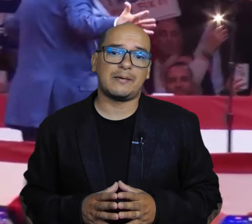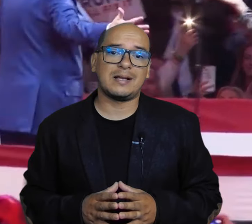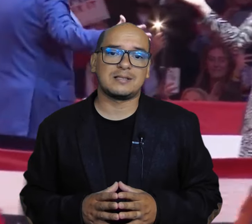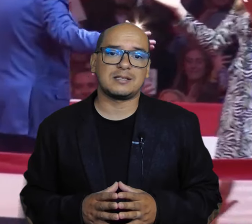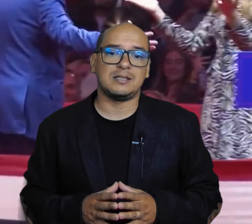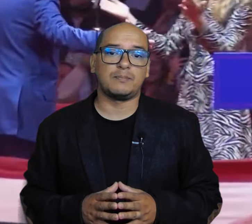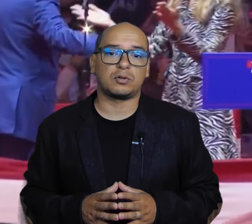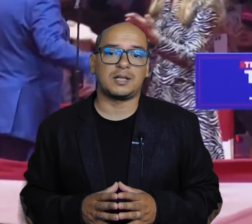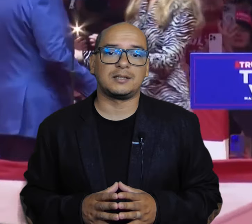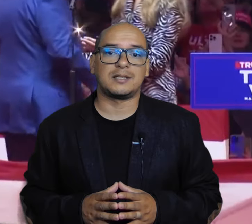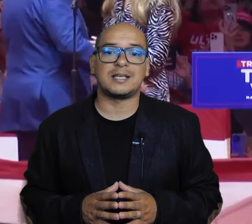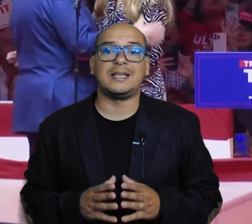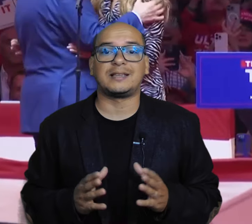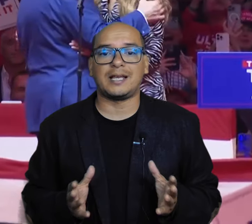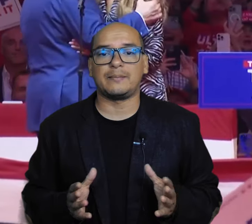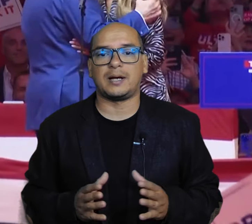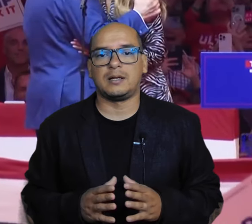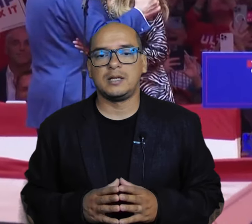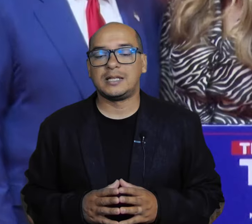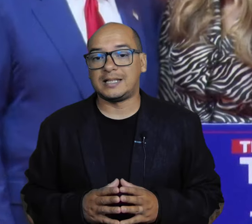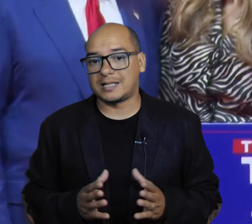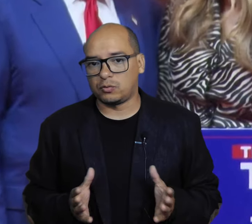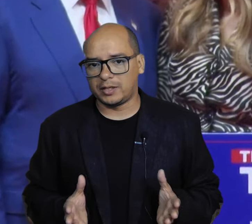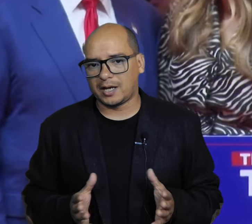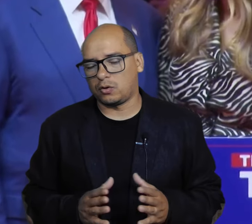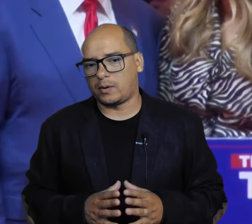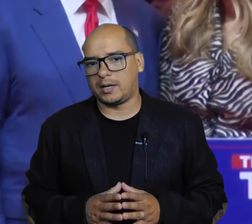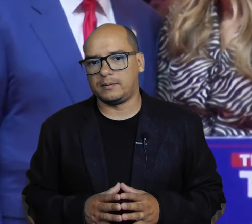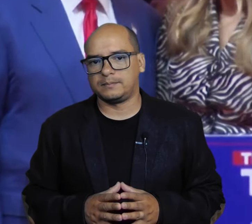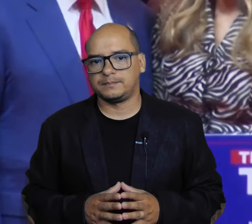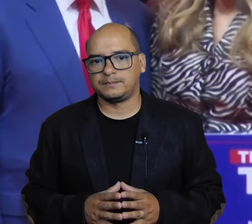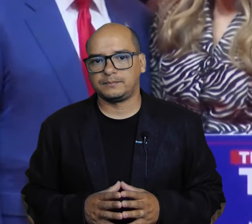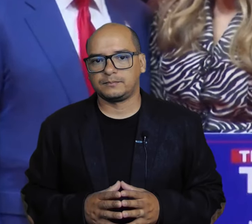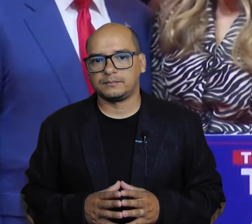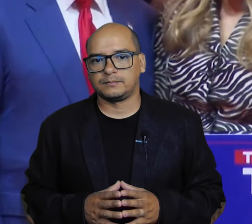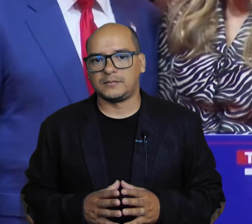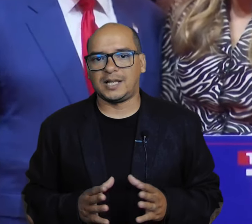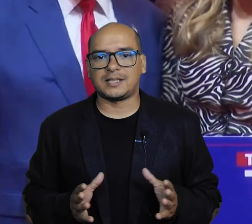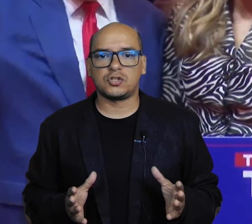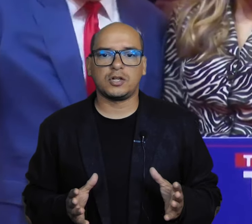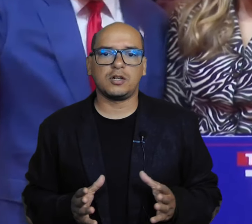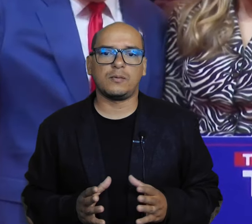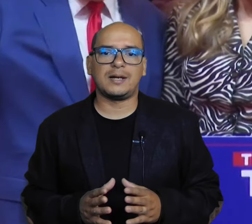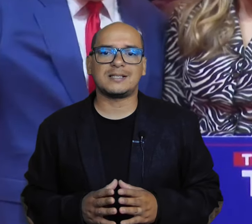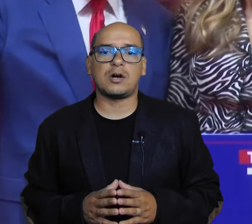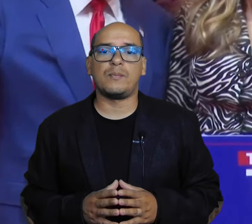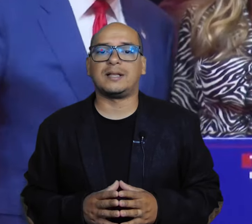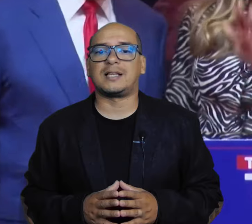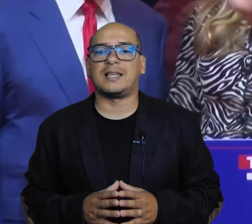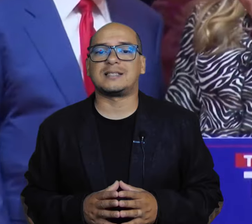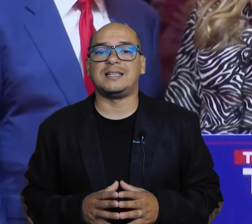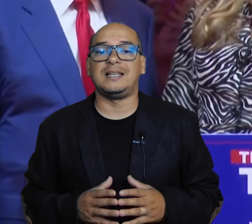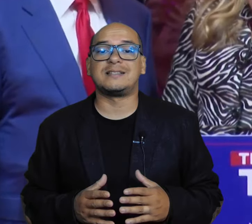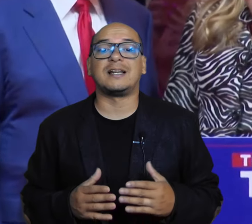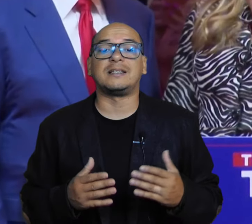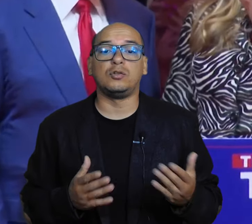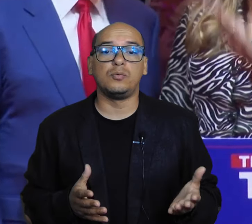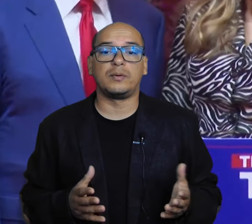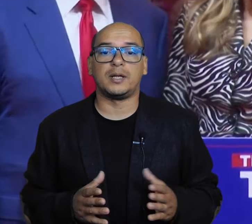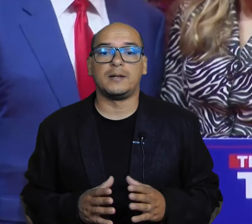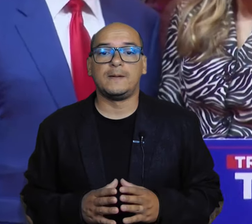avances importantes en tema de seguridad gl las tensiones globales aumentadas y la incertidumbre